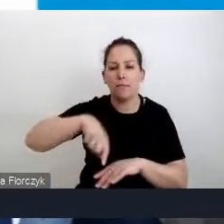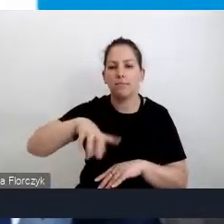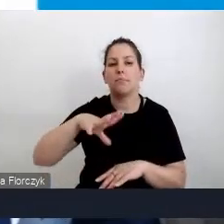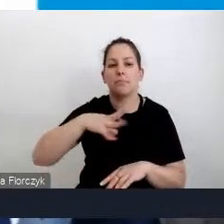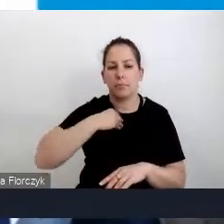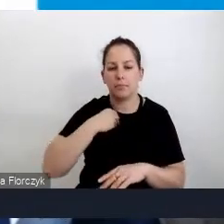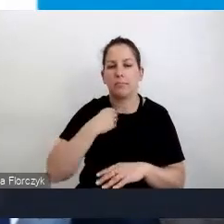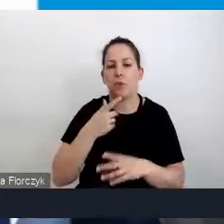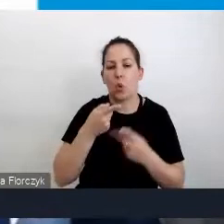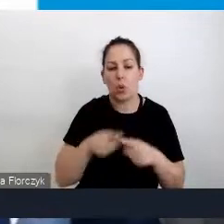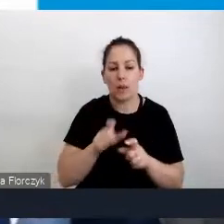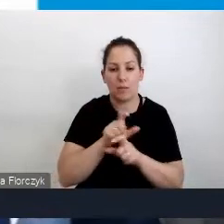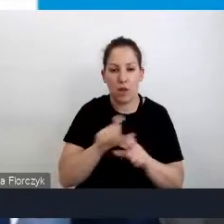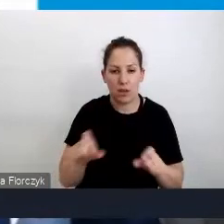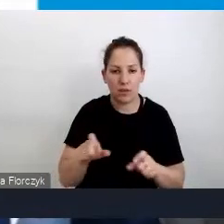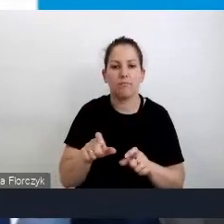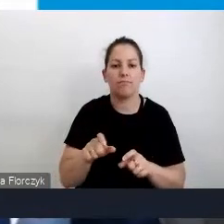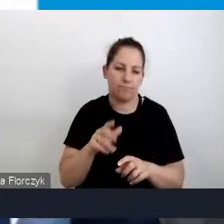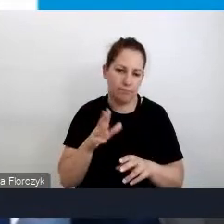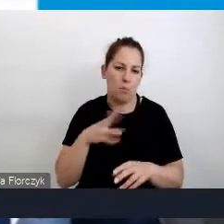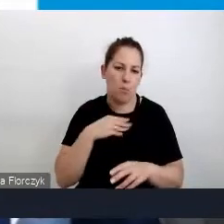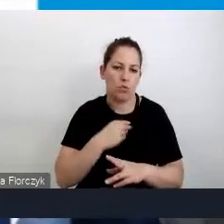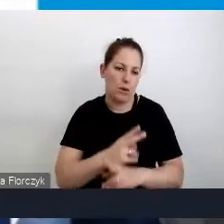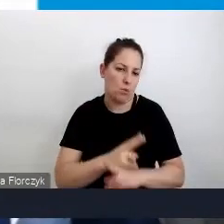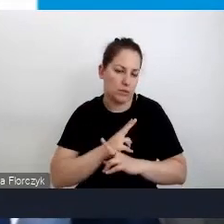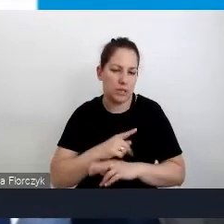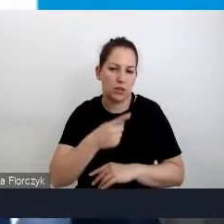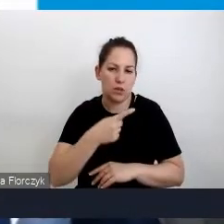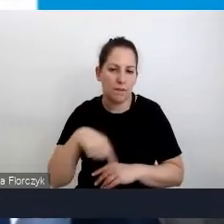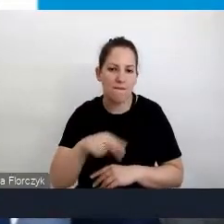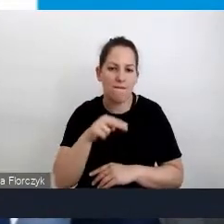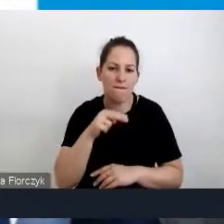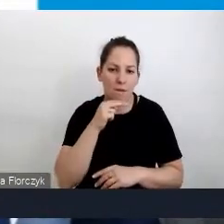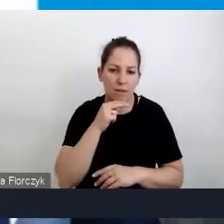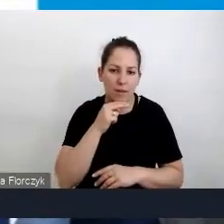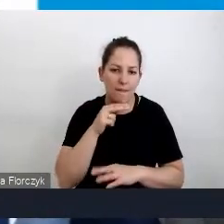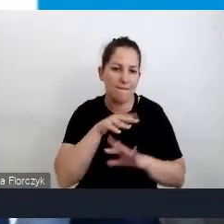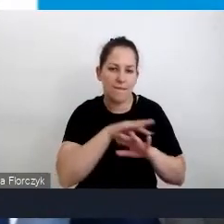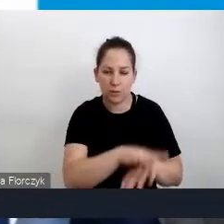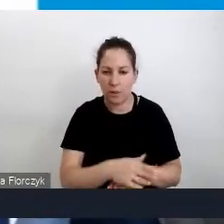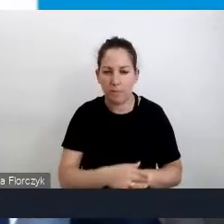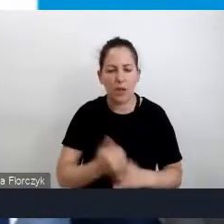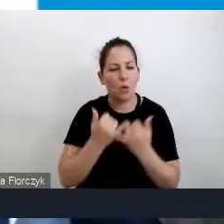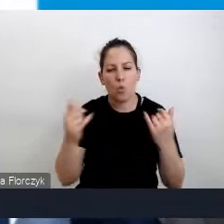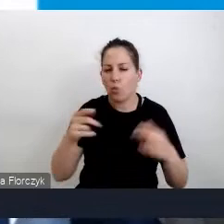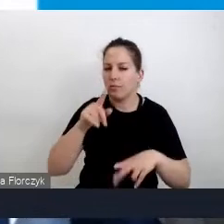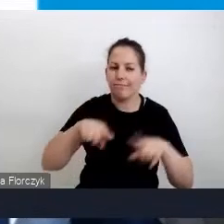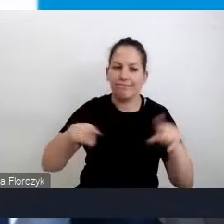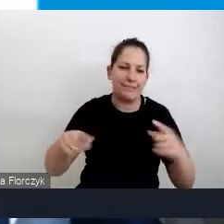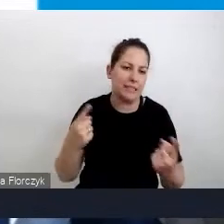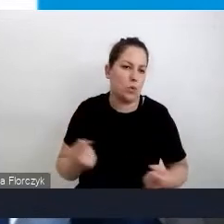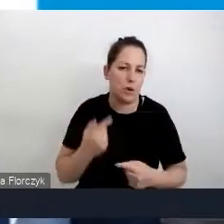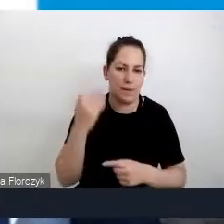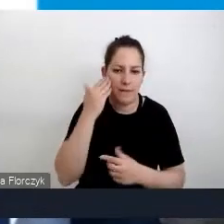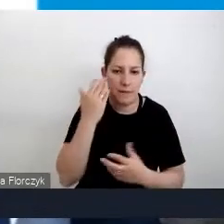w krótkim czasie uniezależnić się od wody z Wisły. Różnie to bywa. Wiadomo, że w ten sposób jesteśmy w stanie